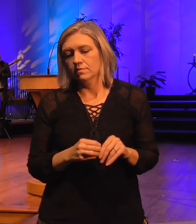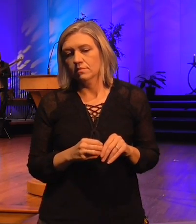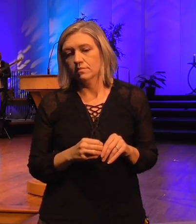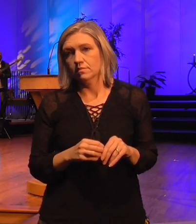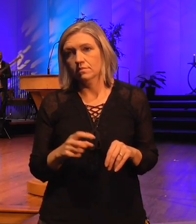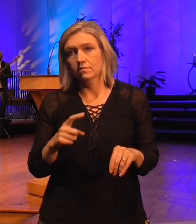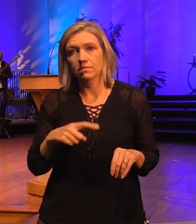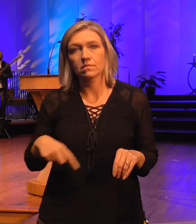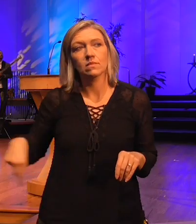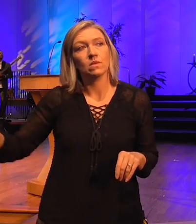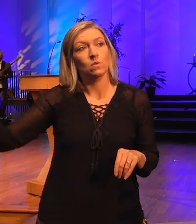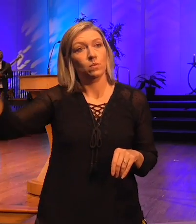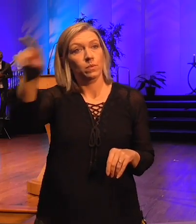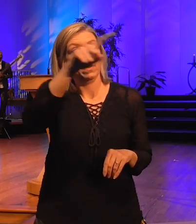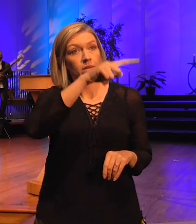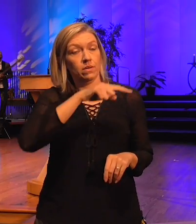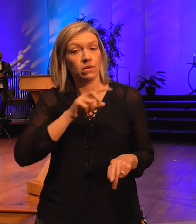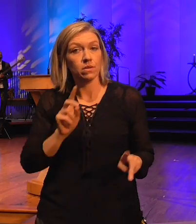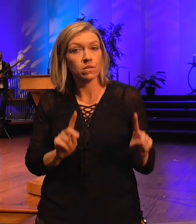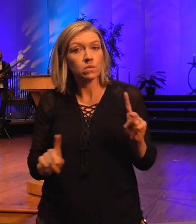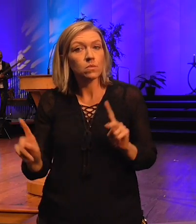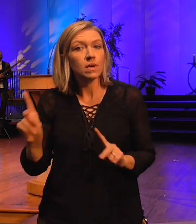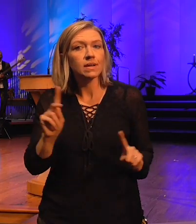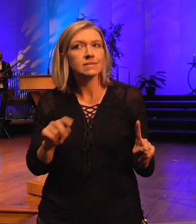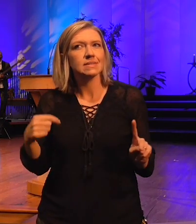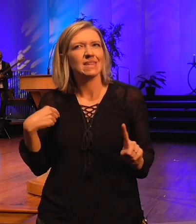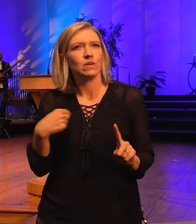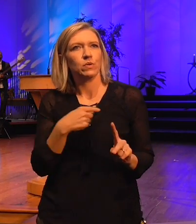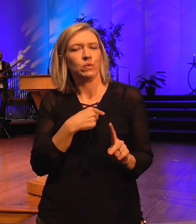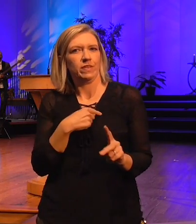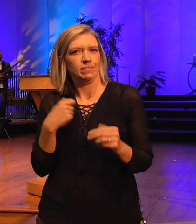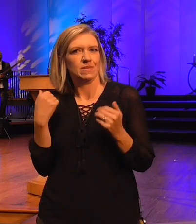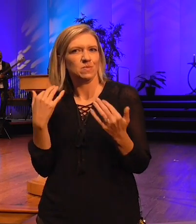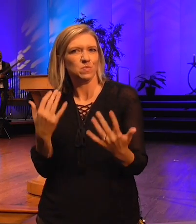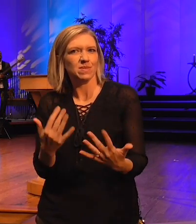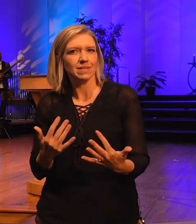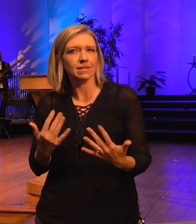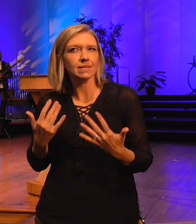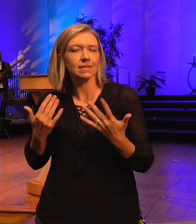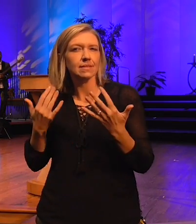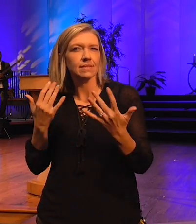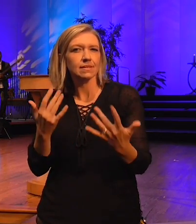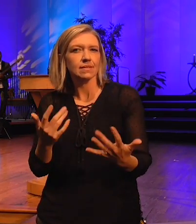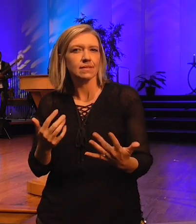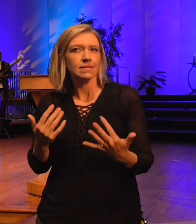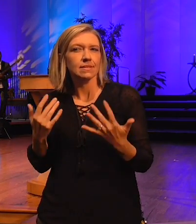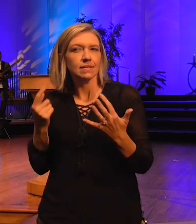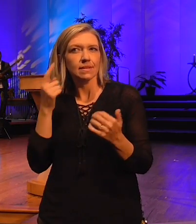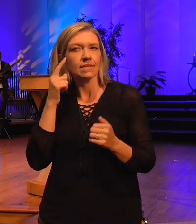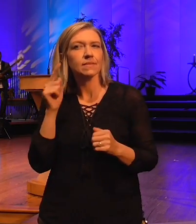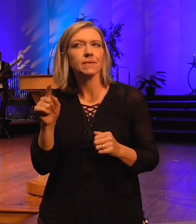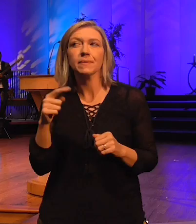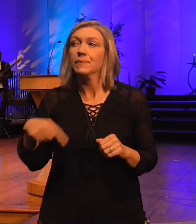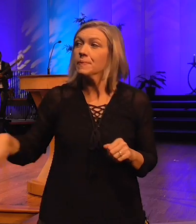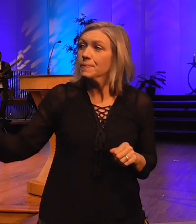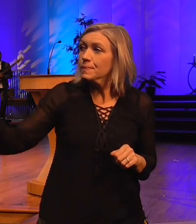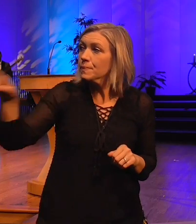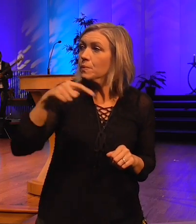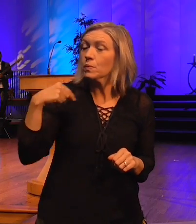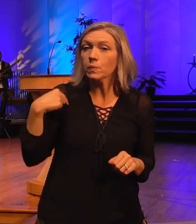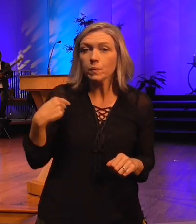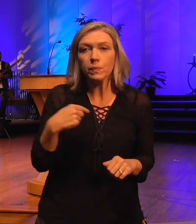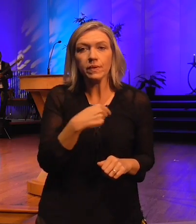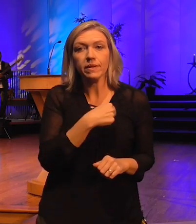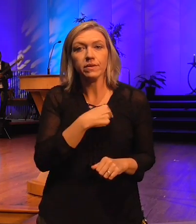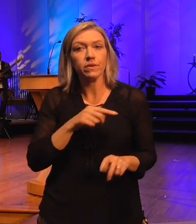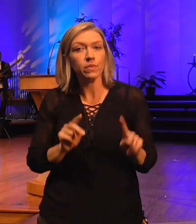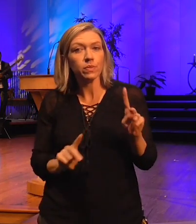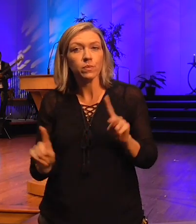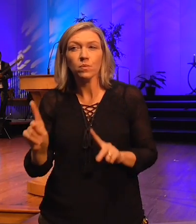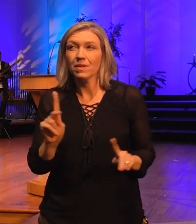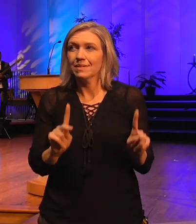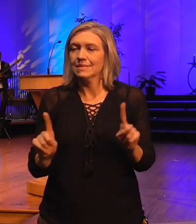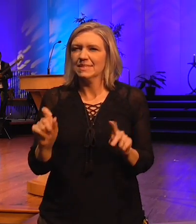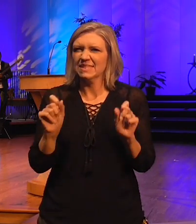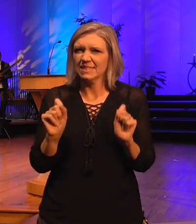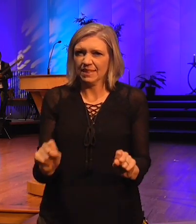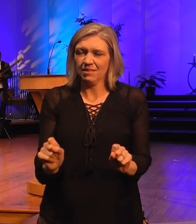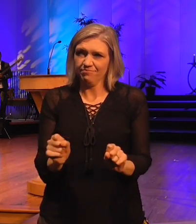somos los que hemos estado esperando somos los que podemos marcar la